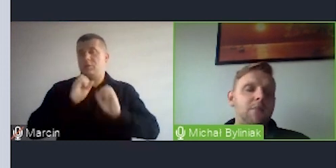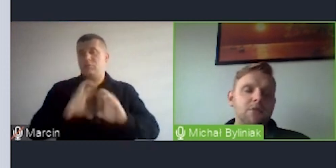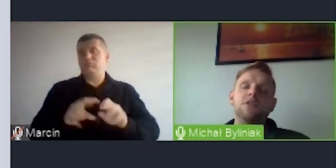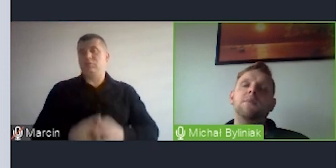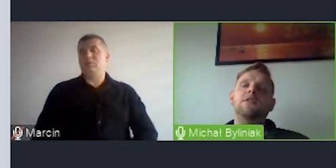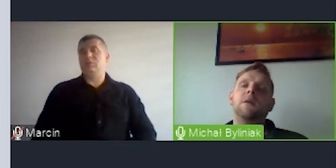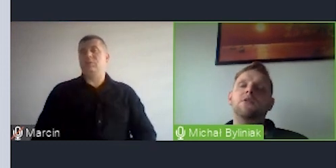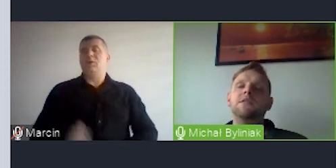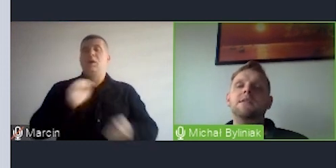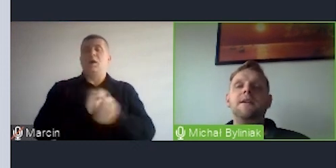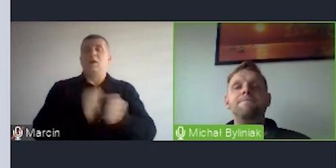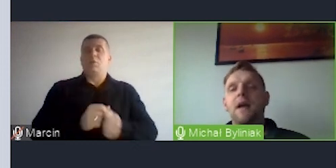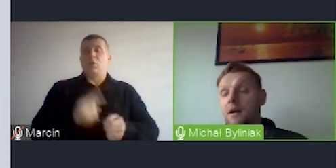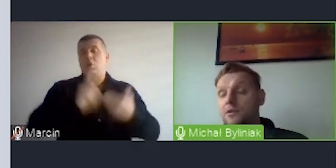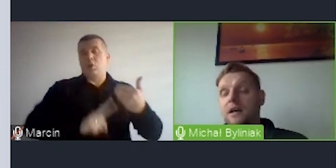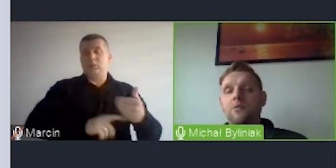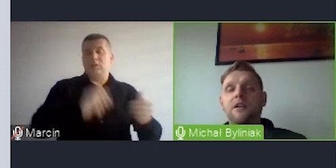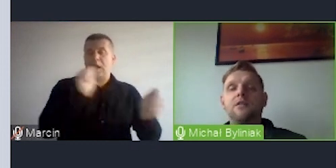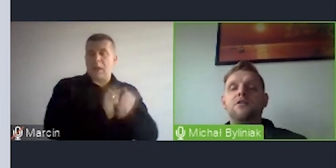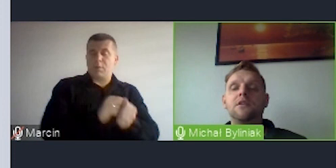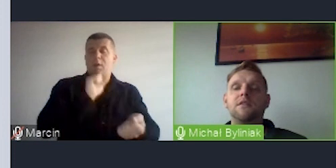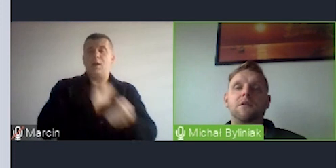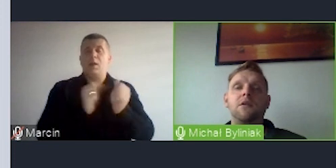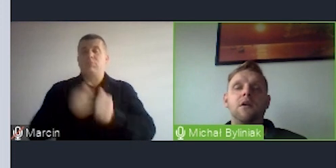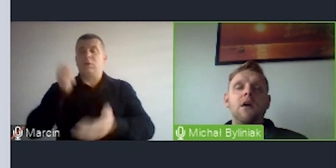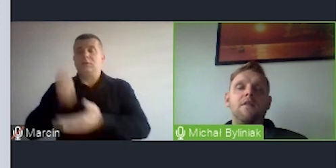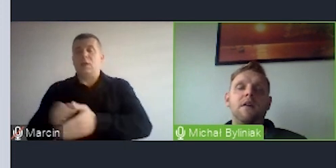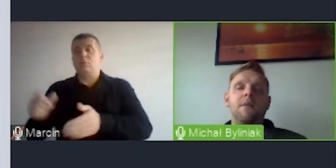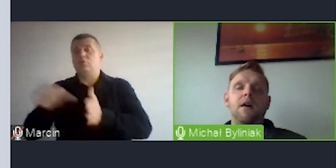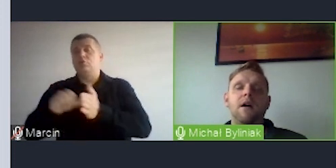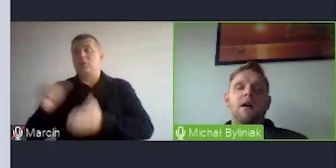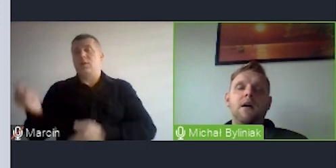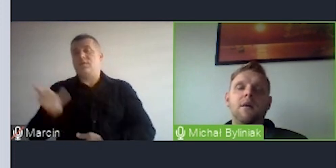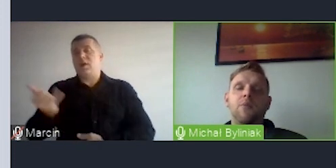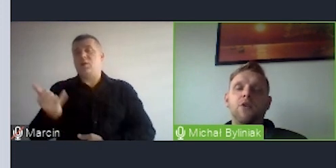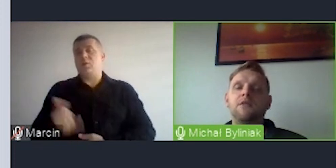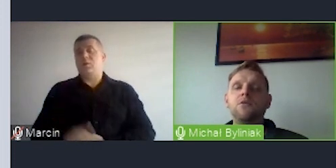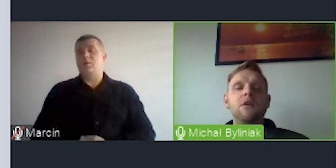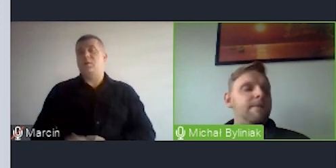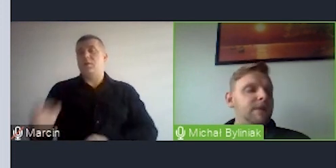Albo rozliczą wam amortyzację, albo zakup danego środka trwałego w ramach projektu.